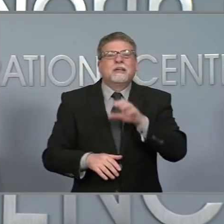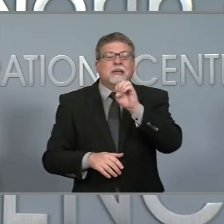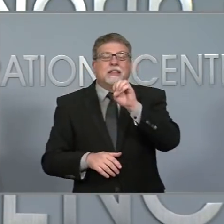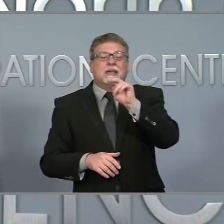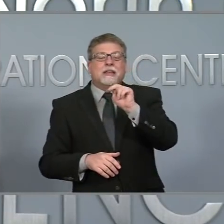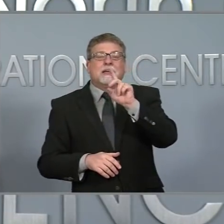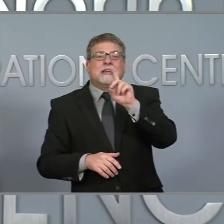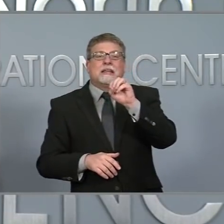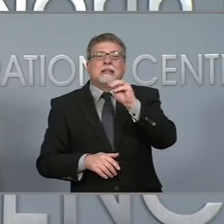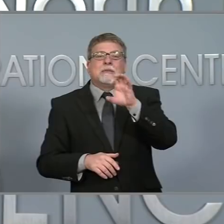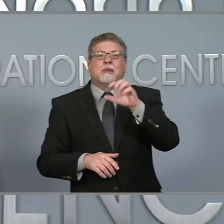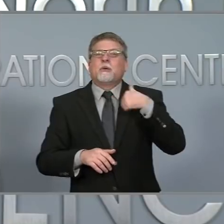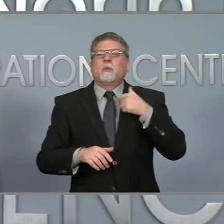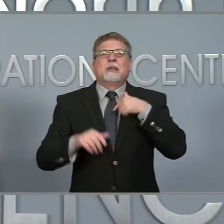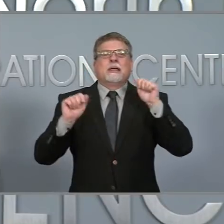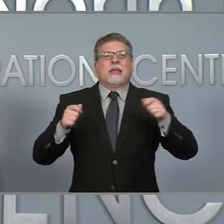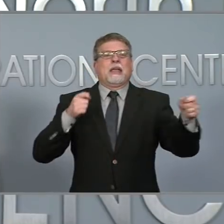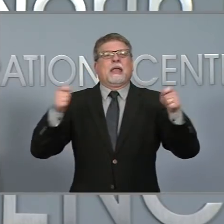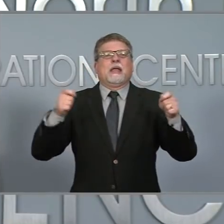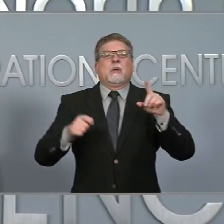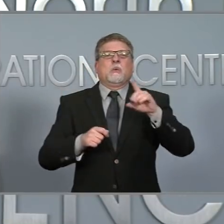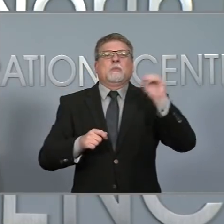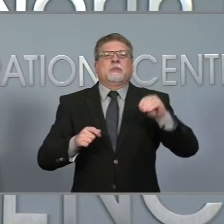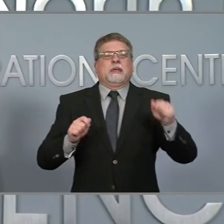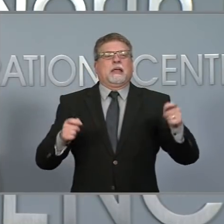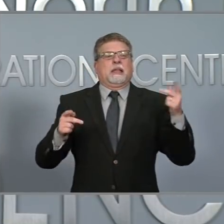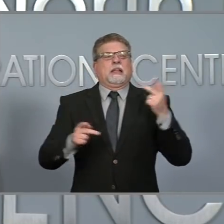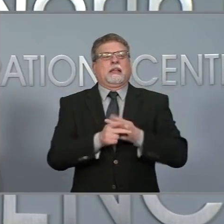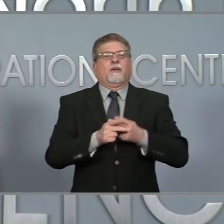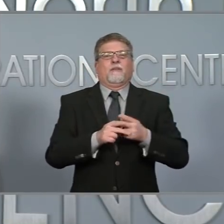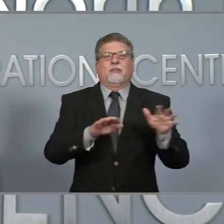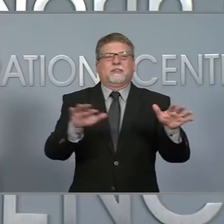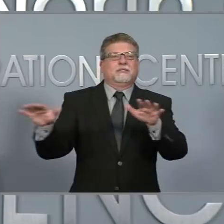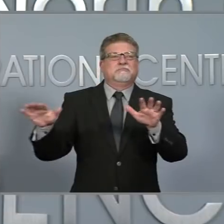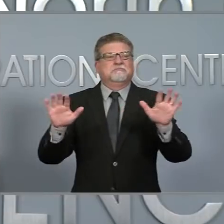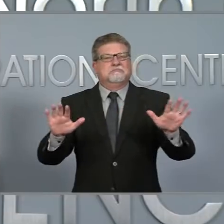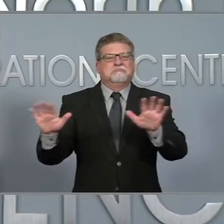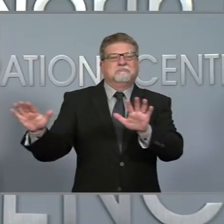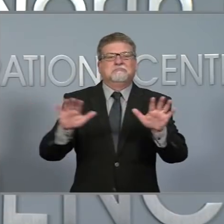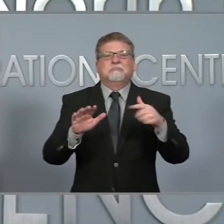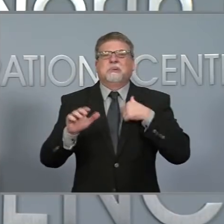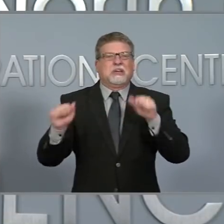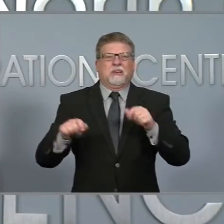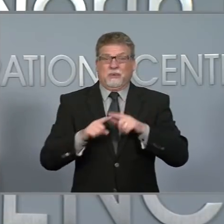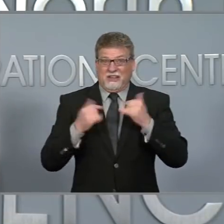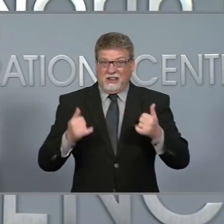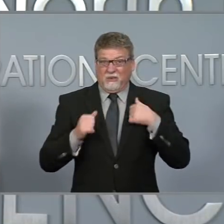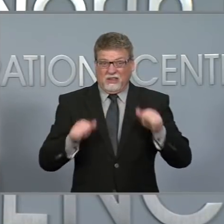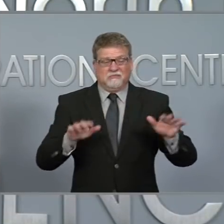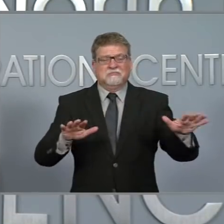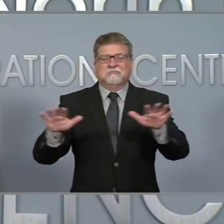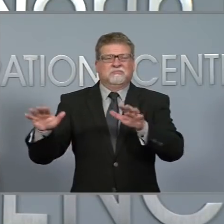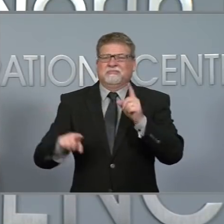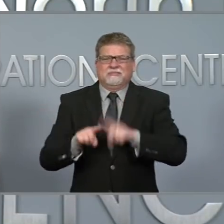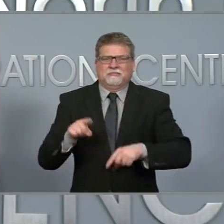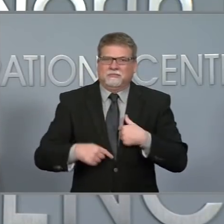mucho más que aprender cuál es el ciclo del virus. Las